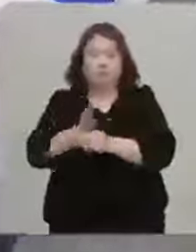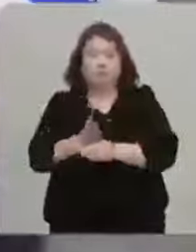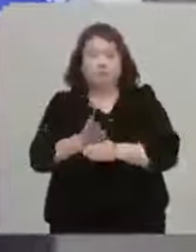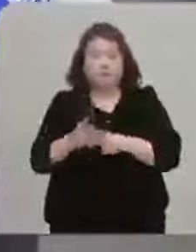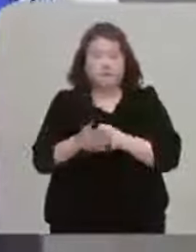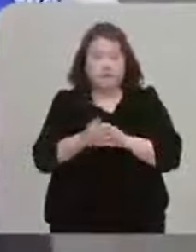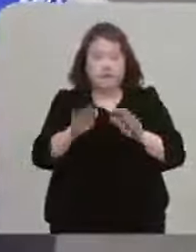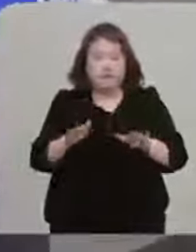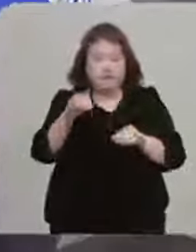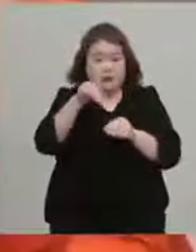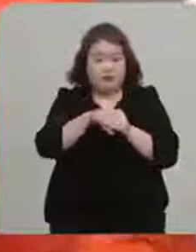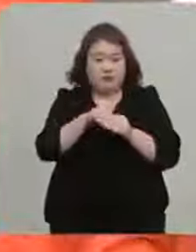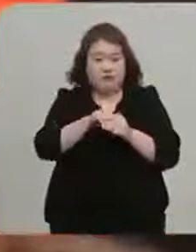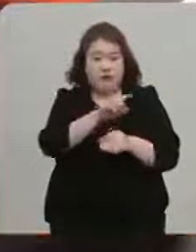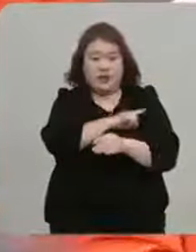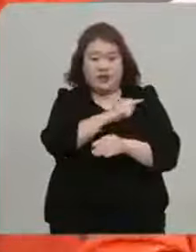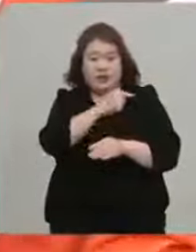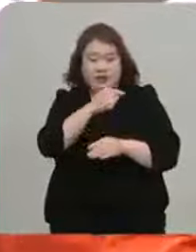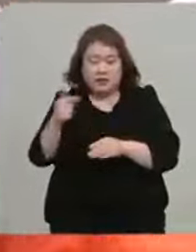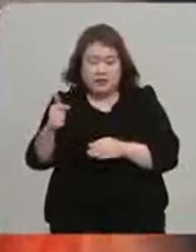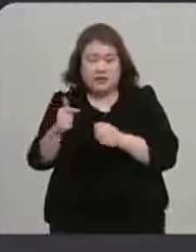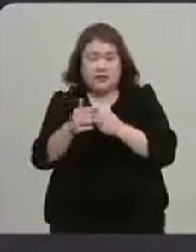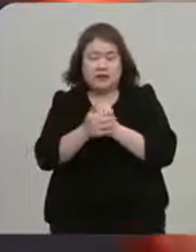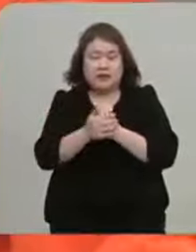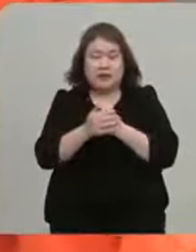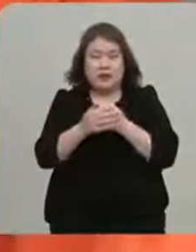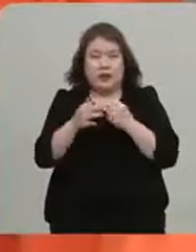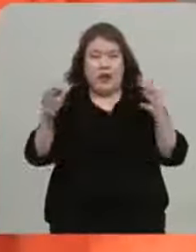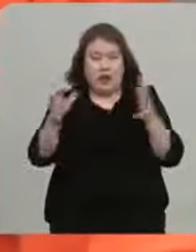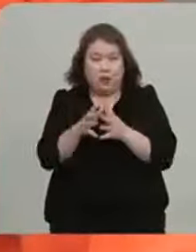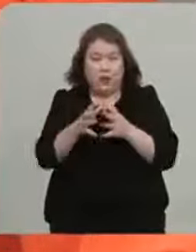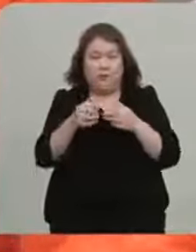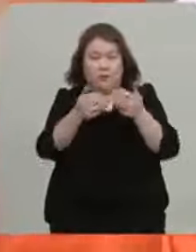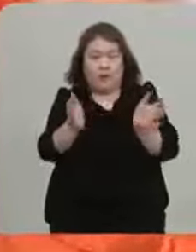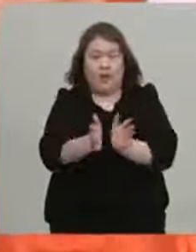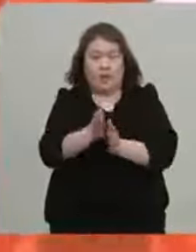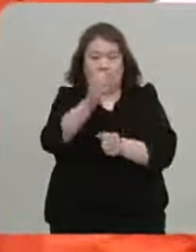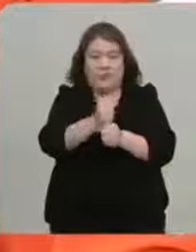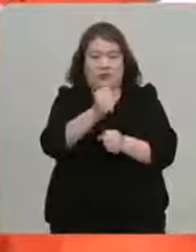이번 총선 가장 큰 변수로 꼽혔 던 제3지대 통합 정당이 탄생하면서